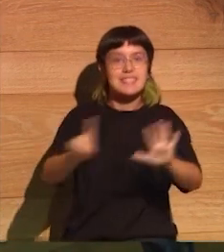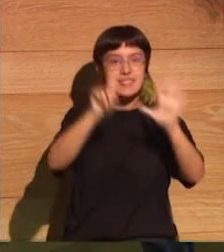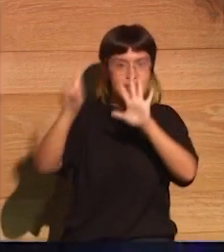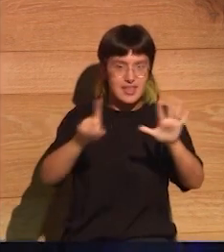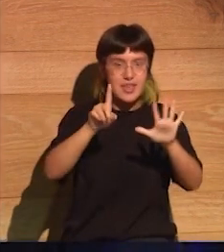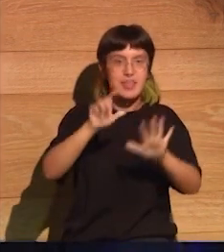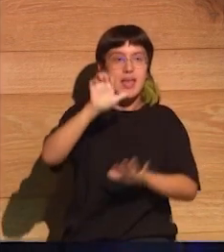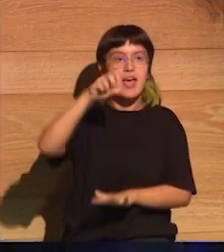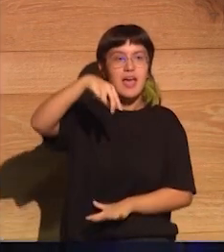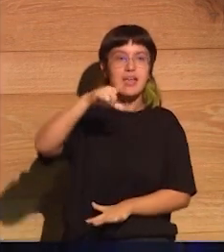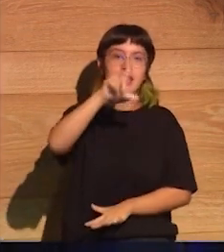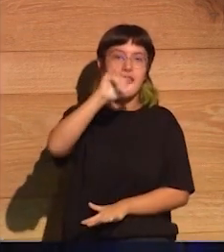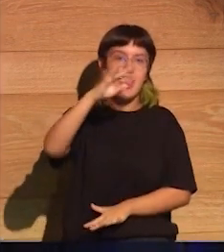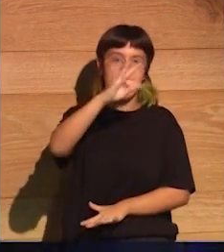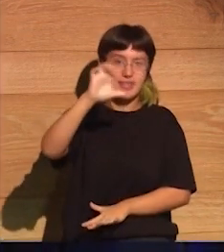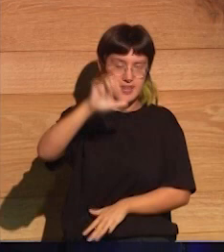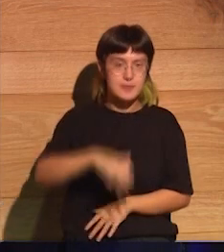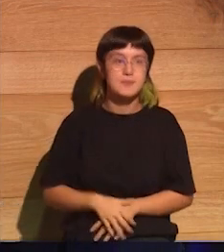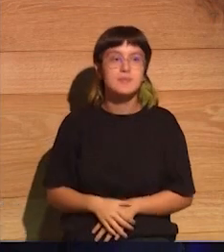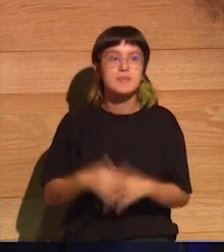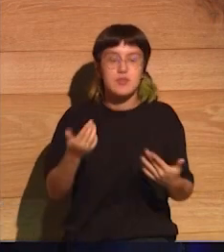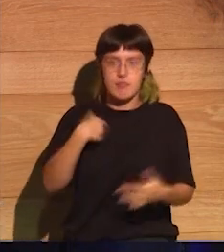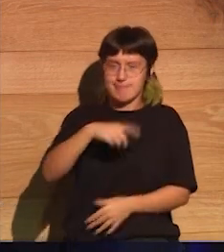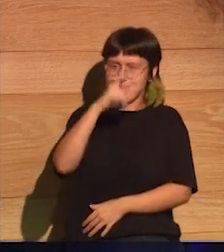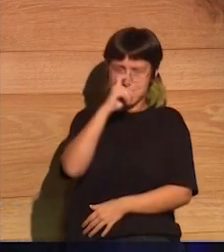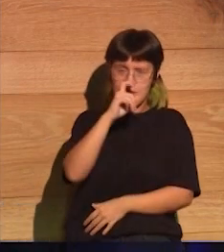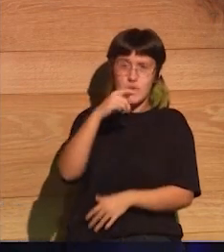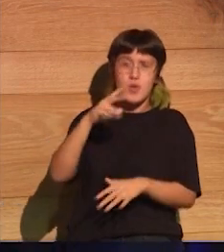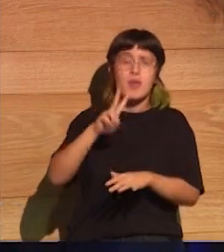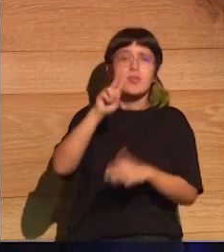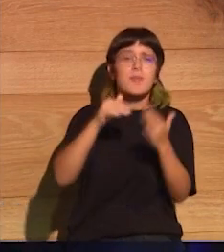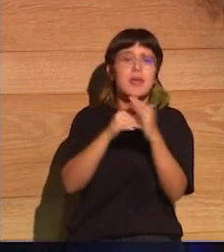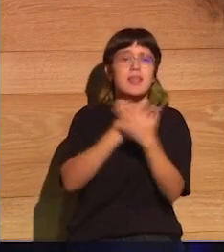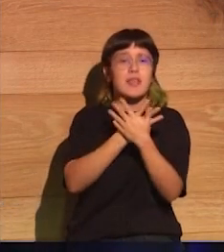Recuerdo perfectamente cuando en South Summit 18' iniciamos enlightED y aquello